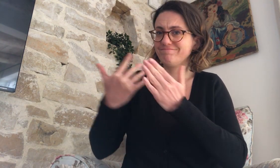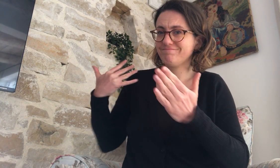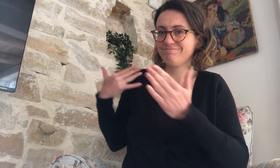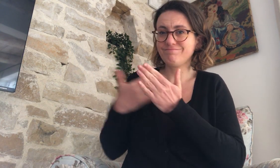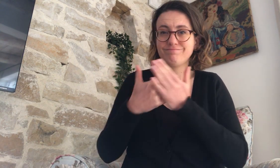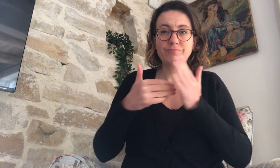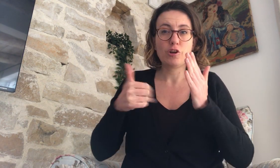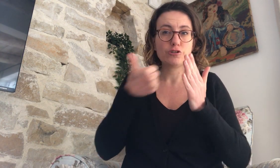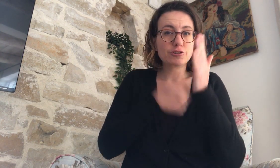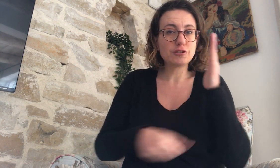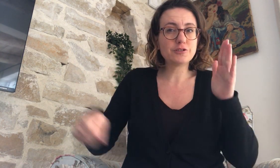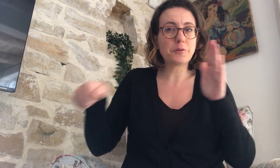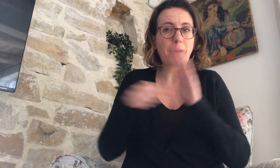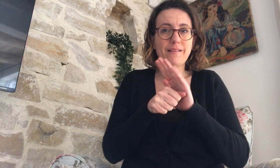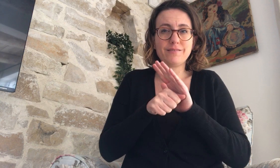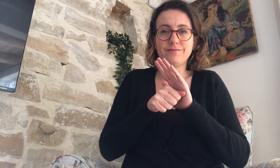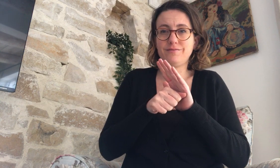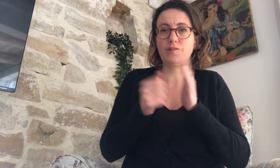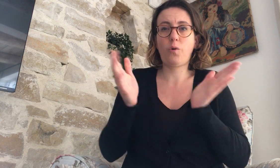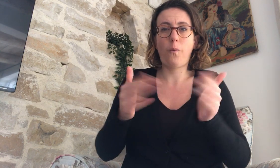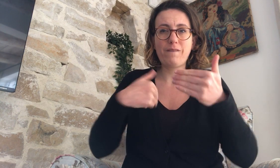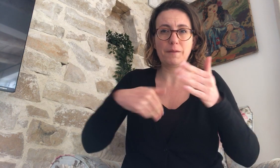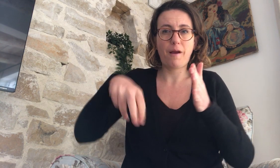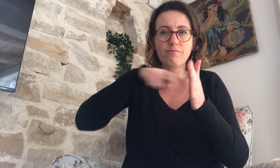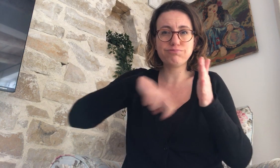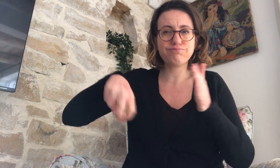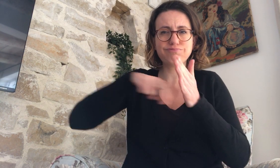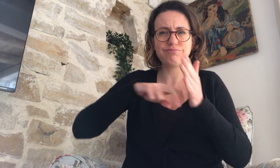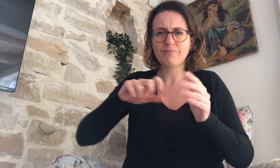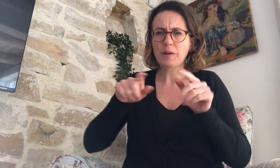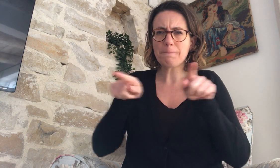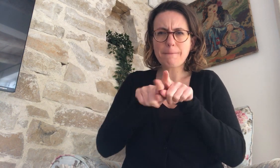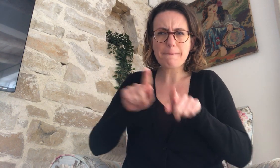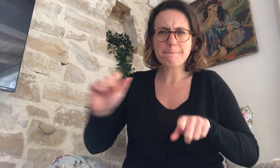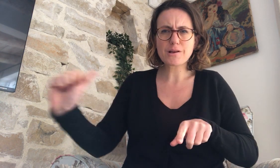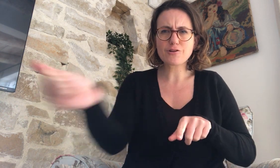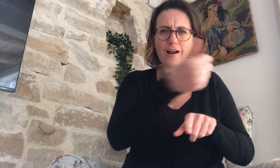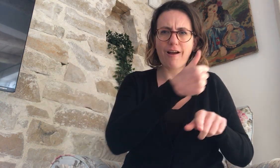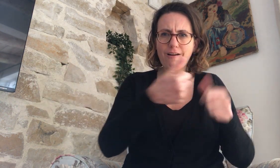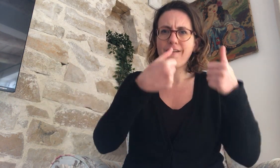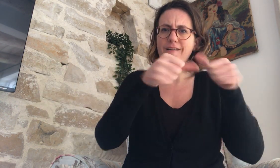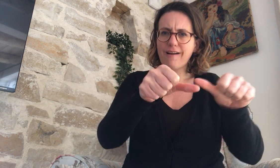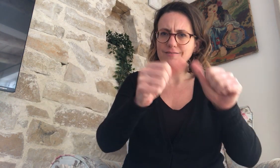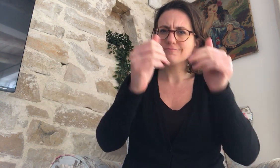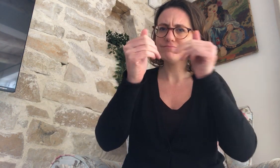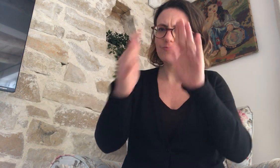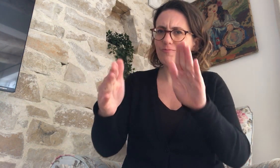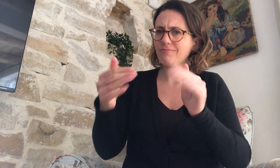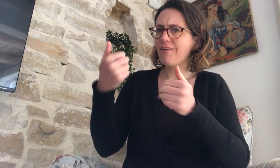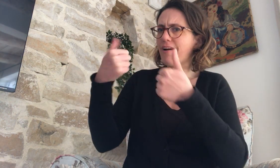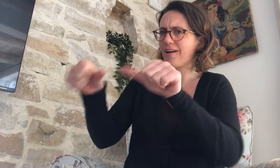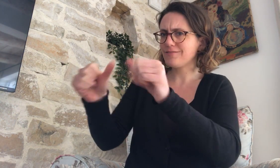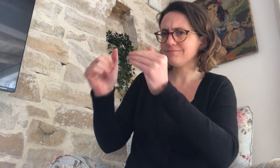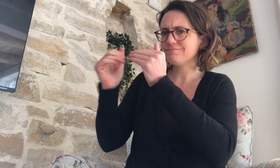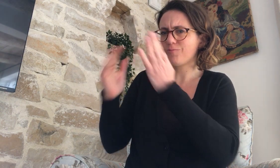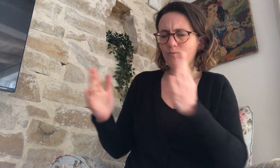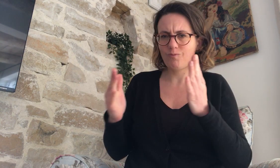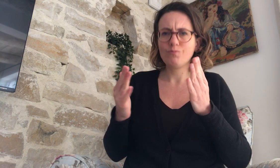Depuis une semaine, nous sommes tous confinés à la maison,